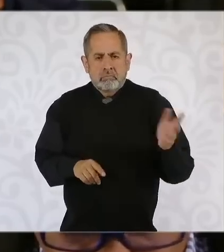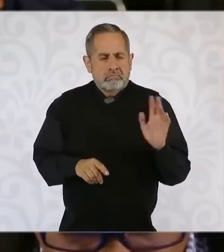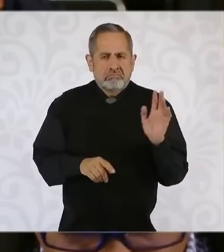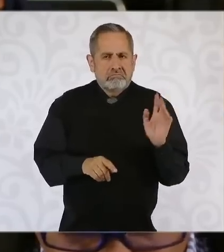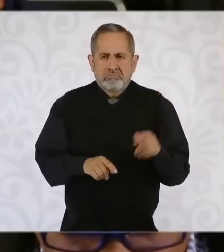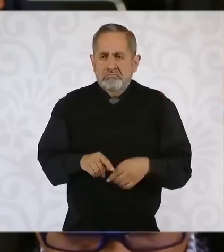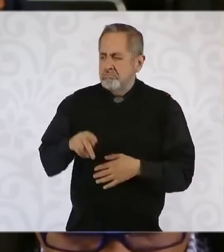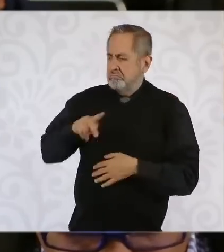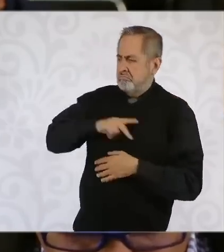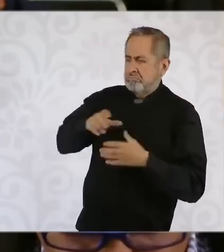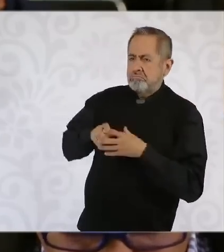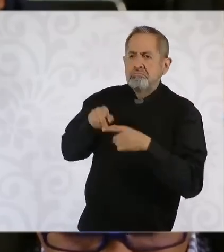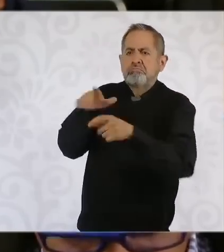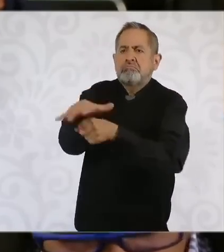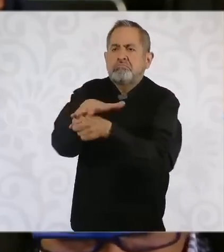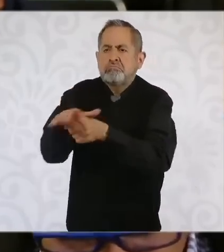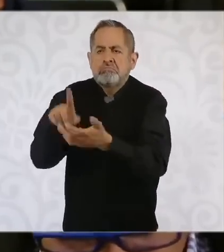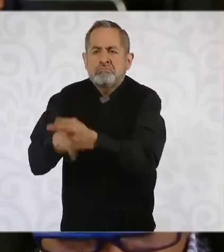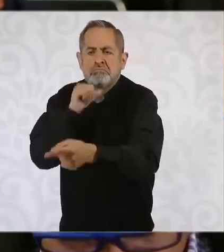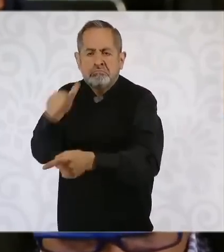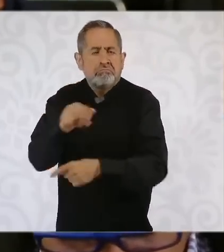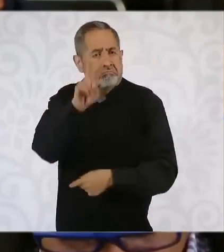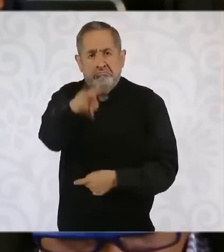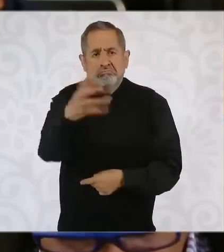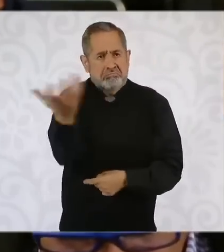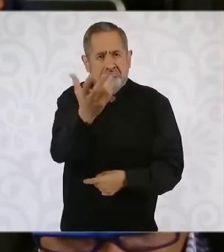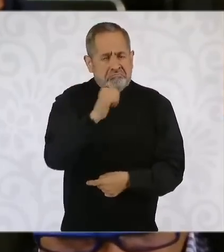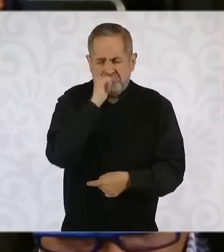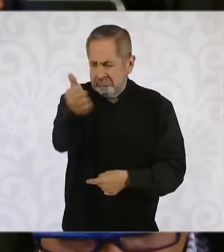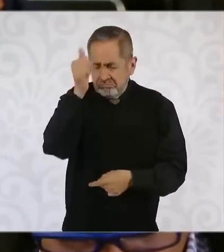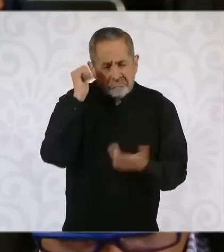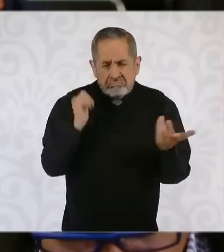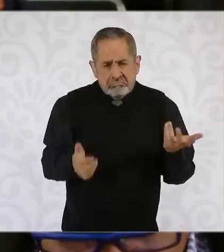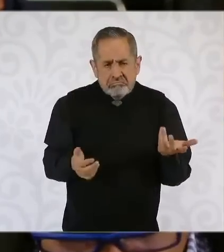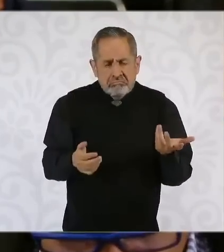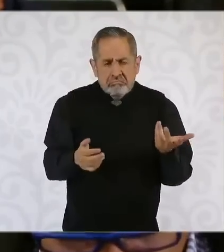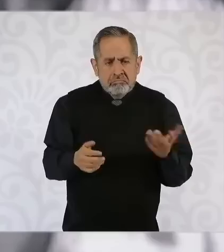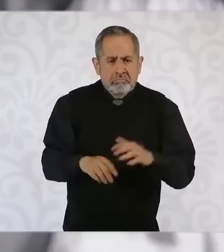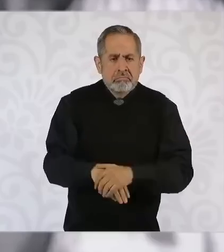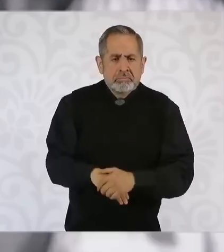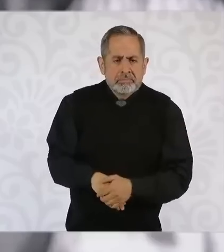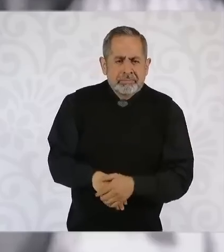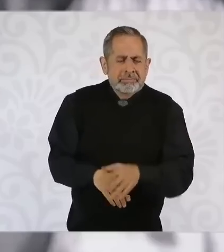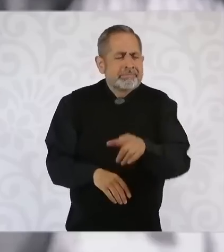en la local no O sea no se hizo nada para eh Para acar que se investigue si hay alguna cosa